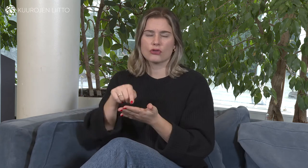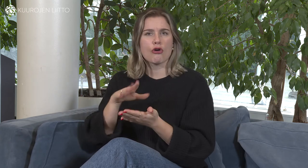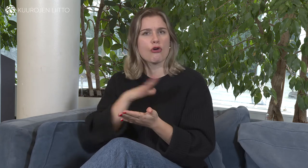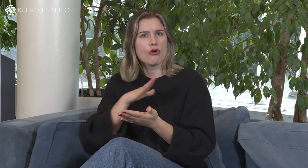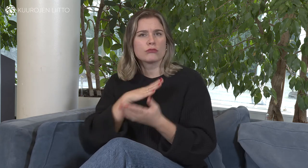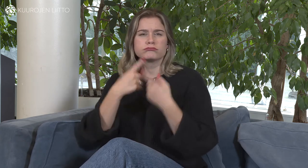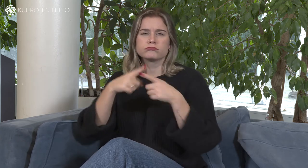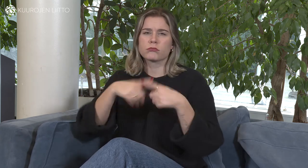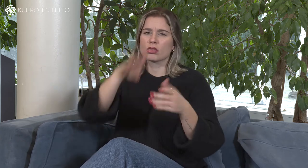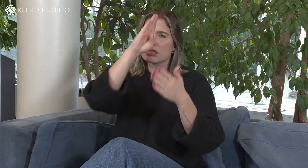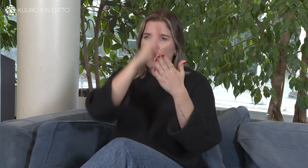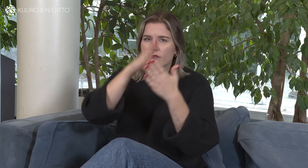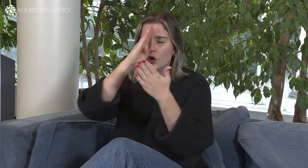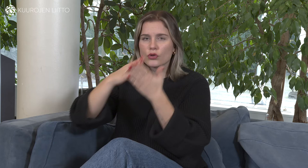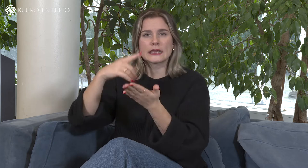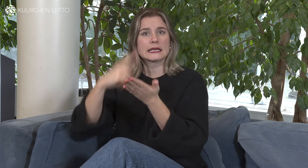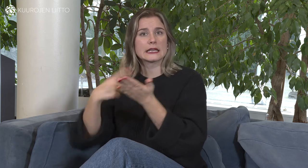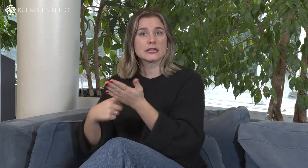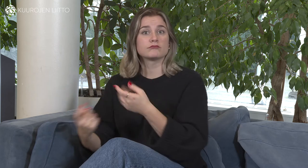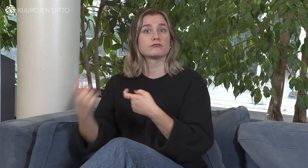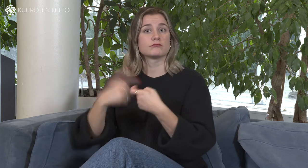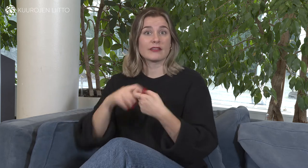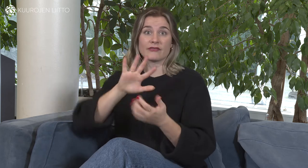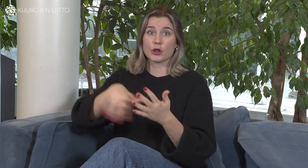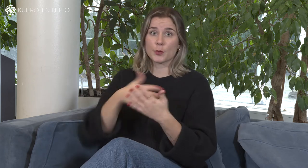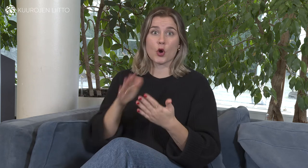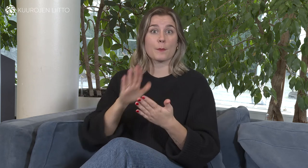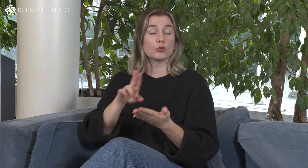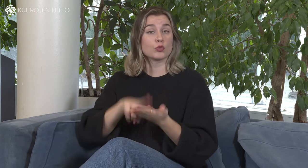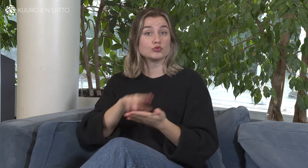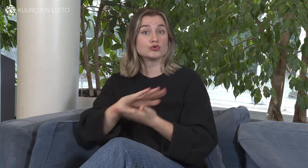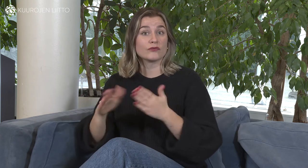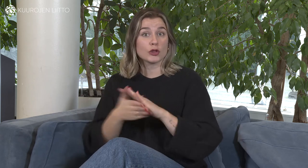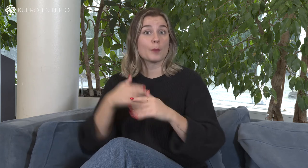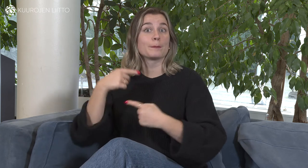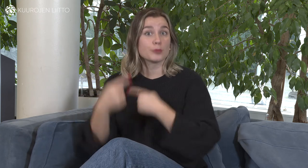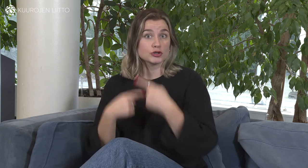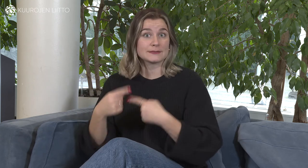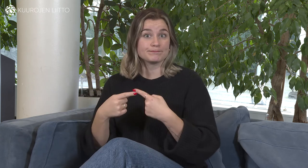joka sisältää erilaisia tavoitteita ja kriteereitä - totuus- ja sovintoprosessiin liittyen.